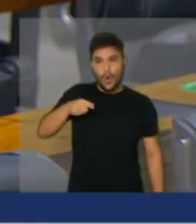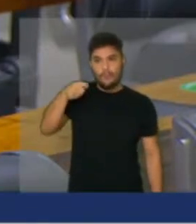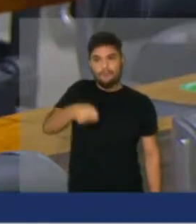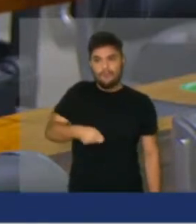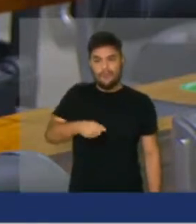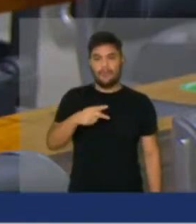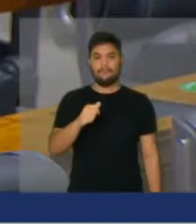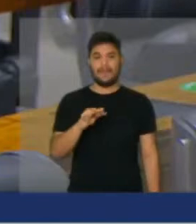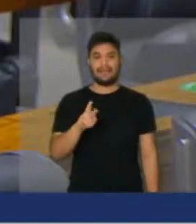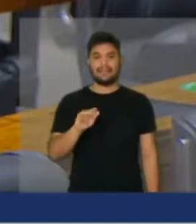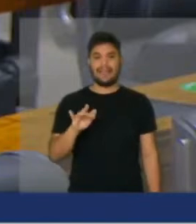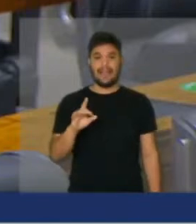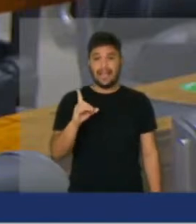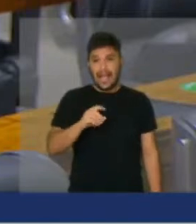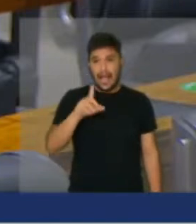FAZ COM QUE MULHERES SOFRAM